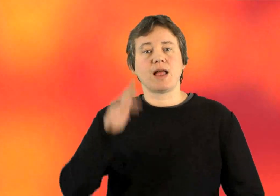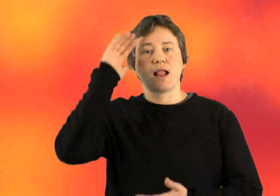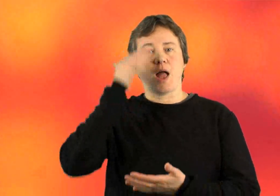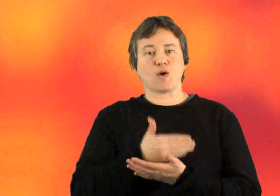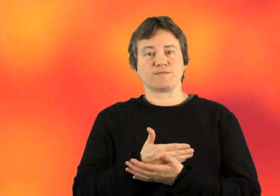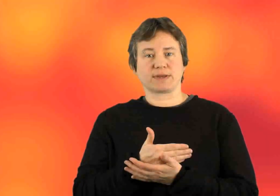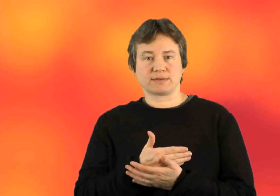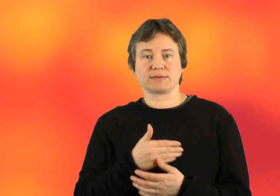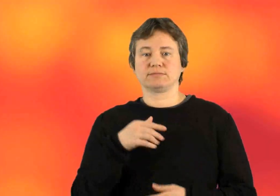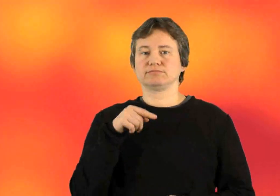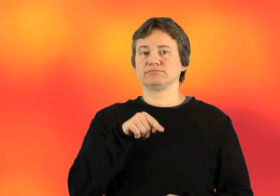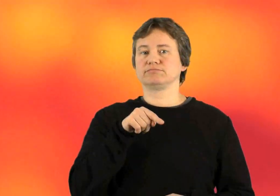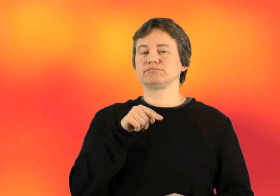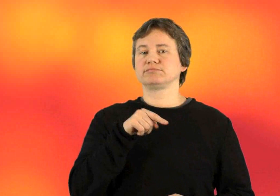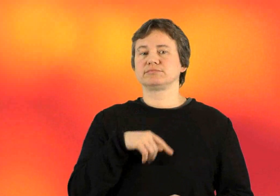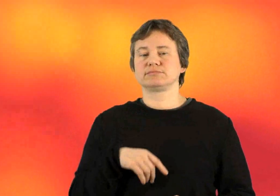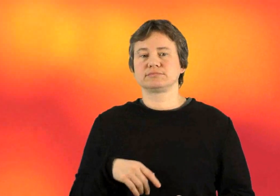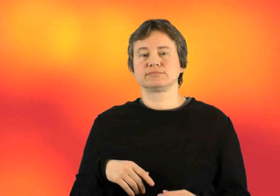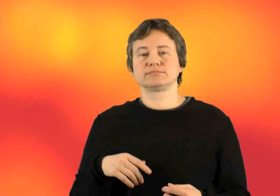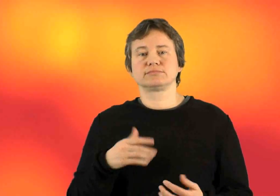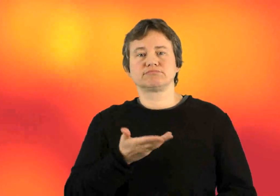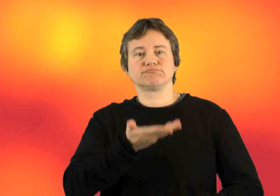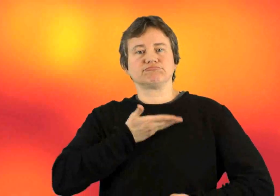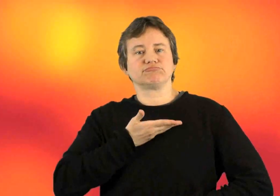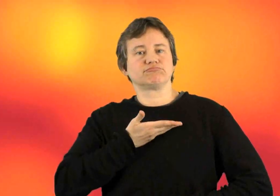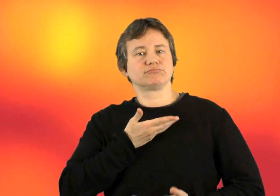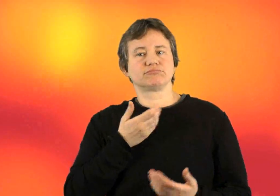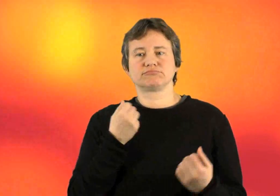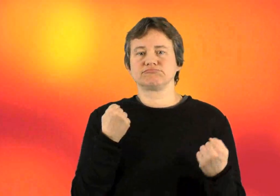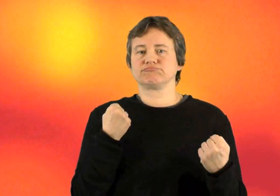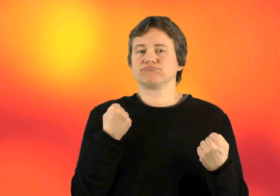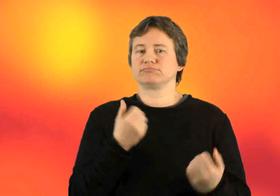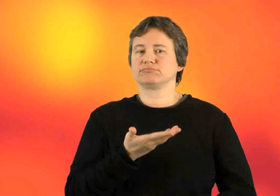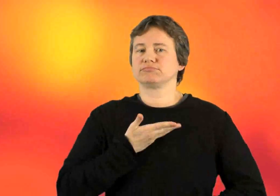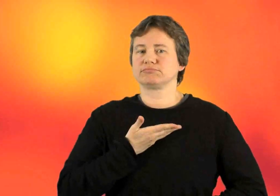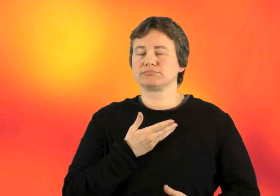Der Glaube schenkt mir Kraft